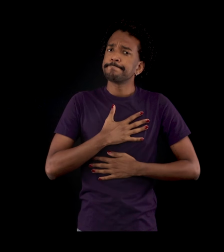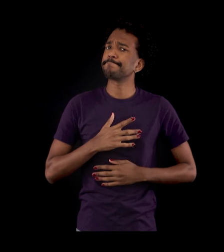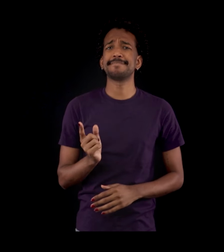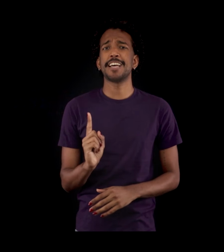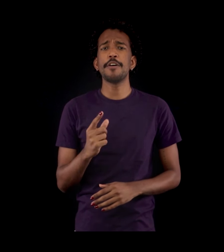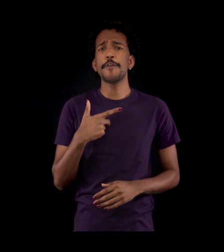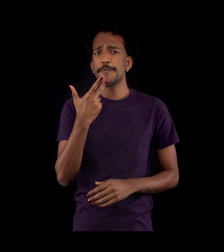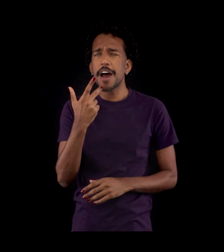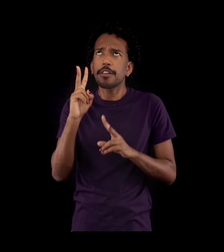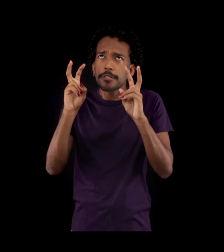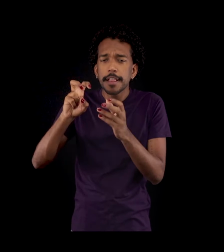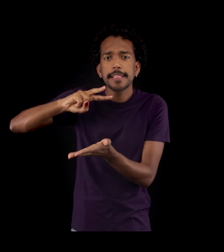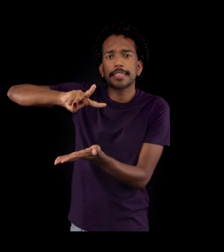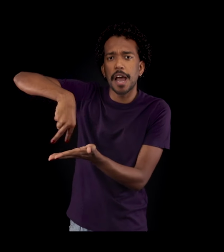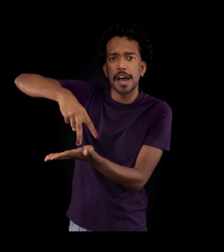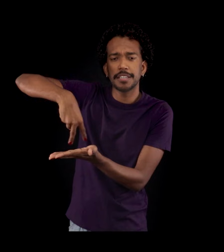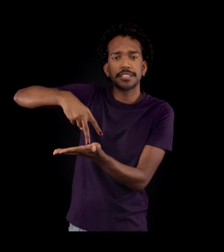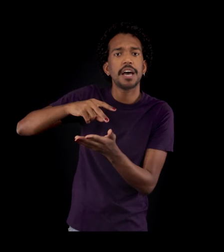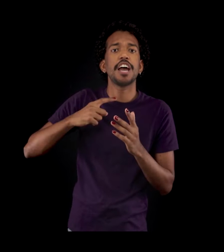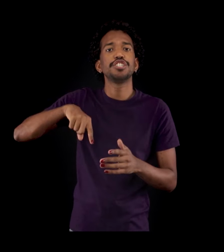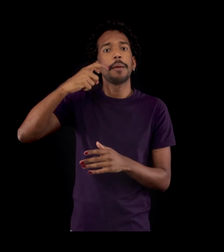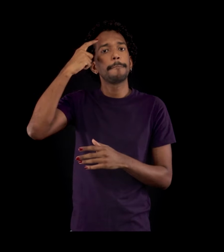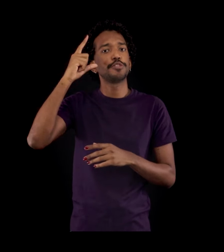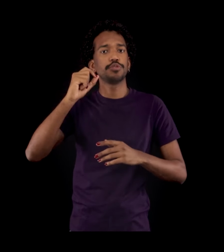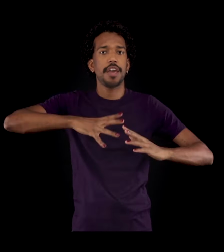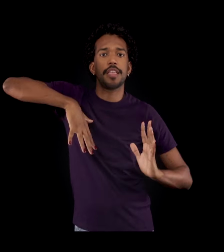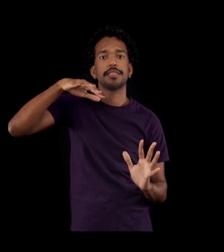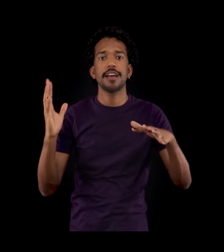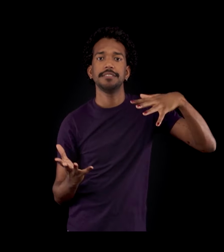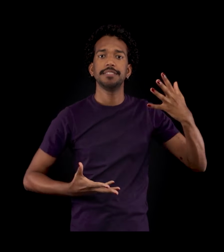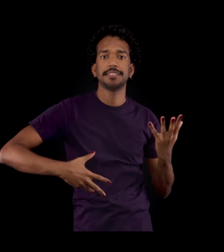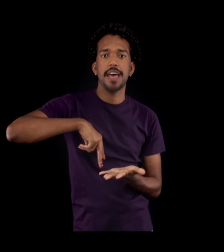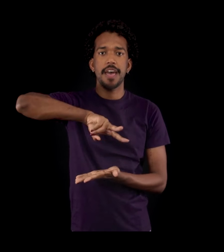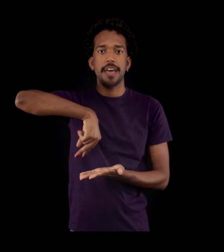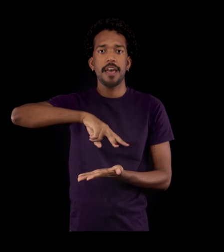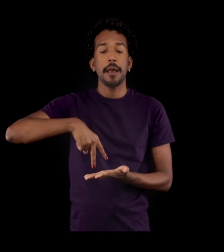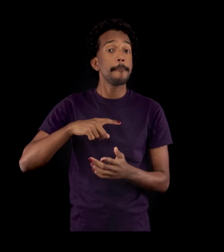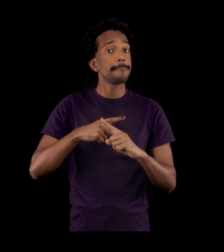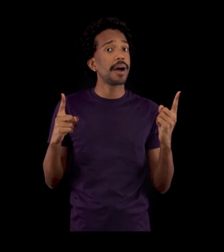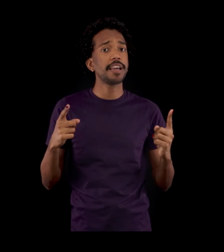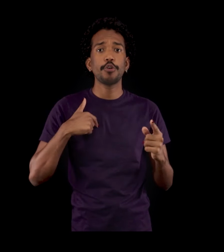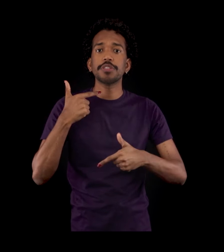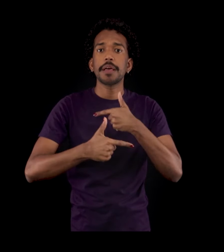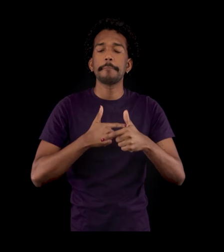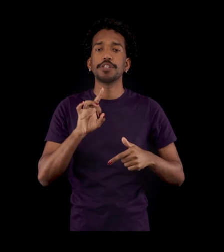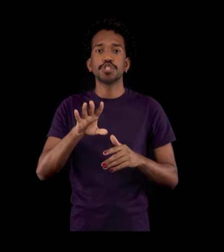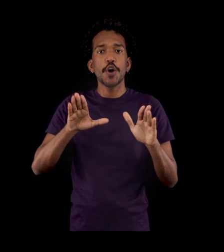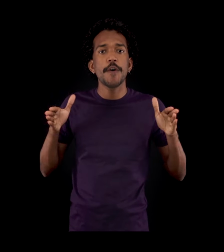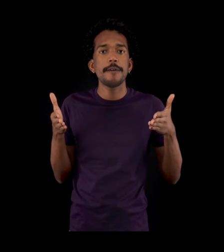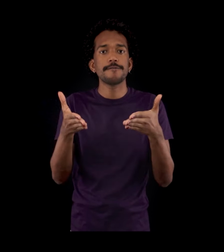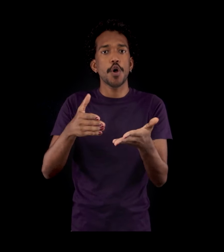porque quando a gente diz dança, todo mundo pensa que é só dançar, mas não trabalho só com a dança,